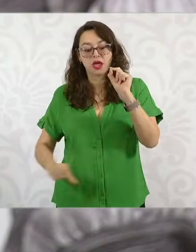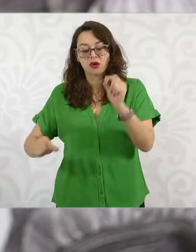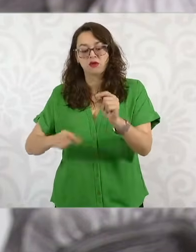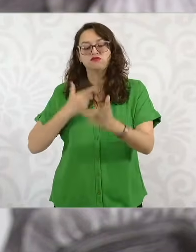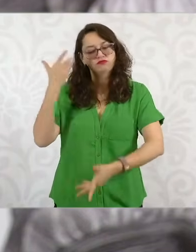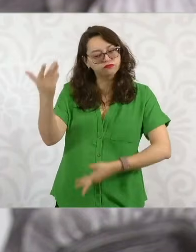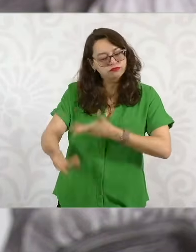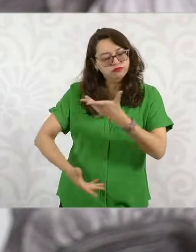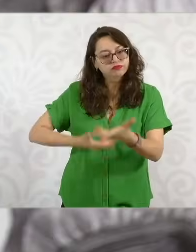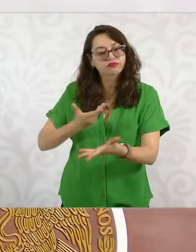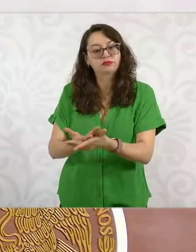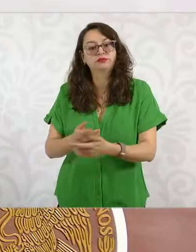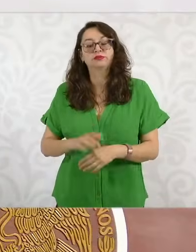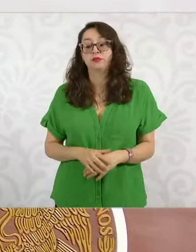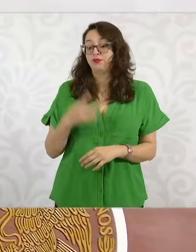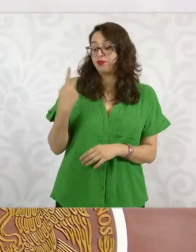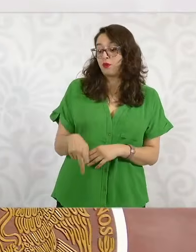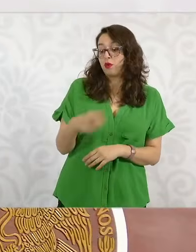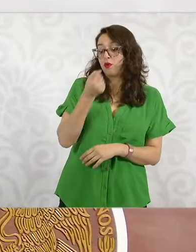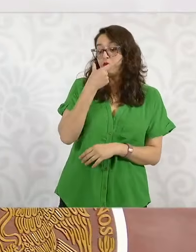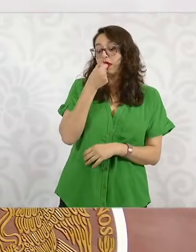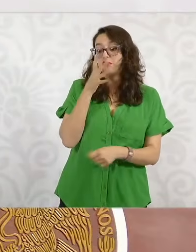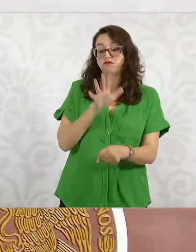La soberanía farmacéutica no es una aspiración lejana,